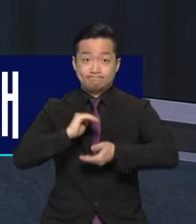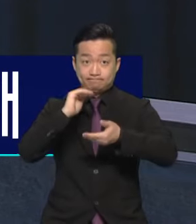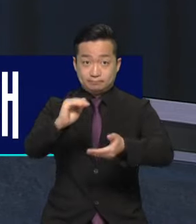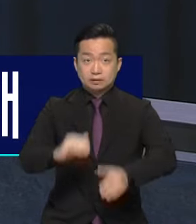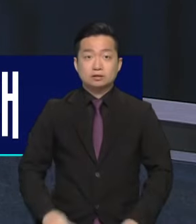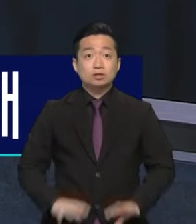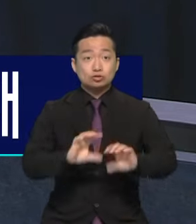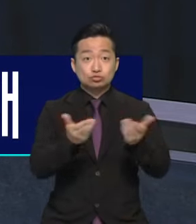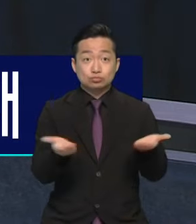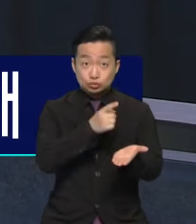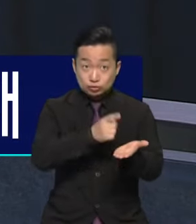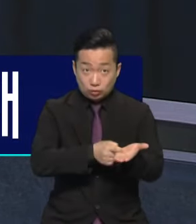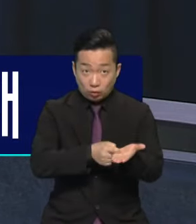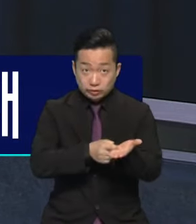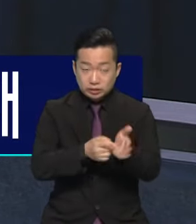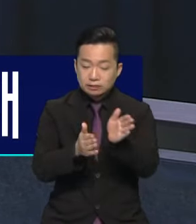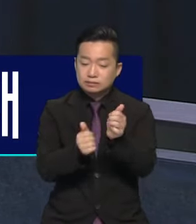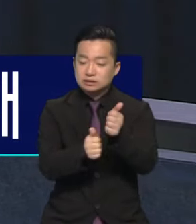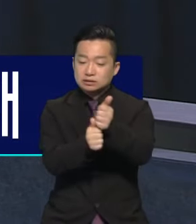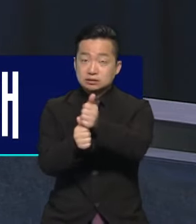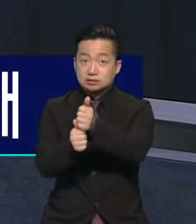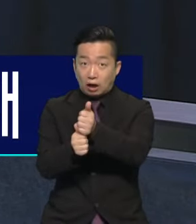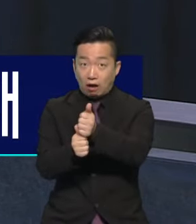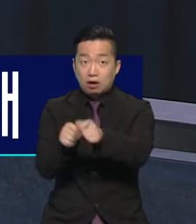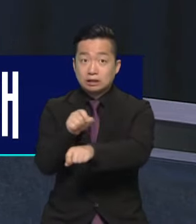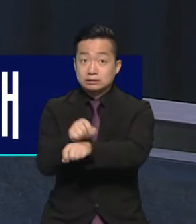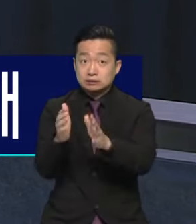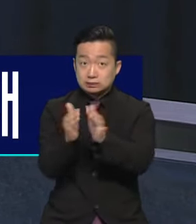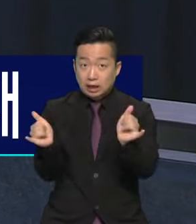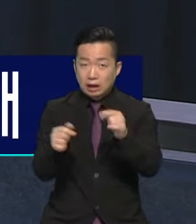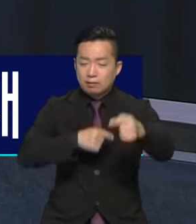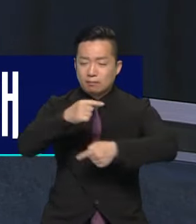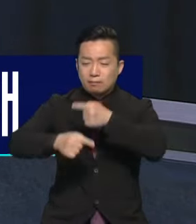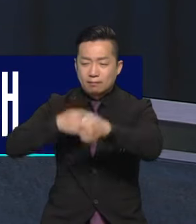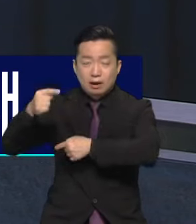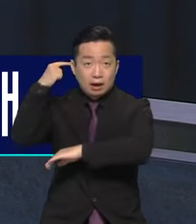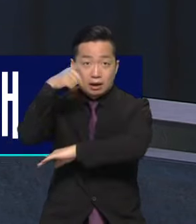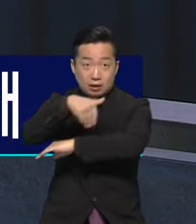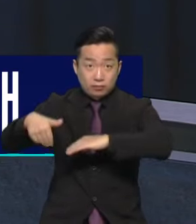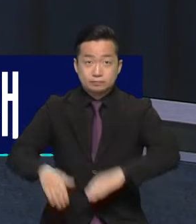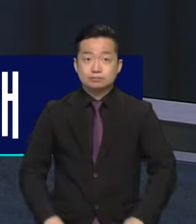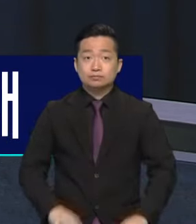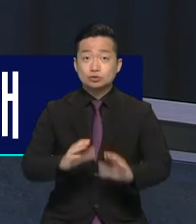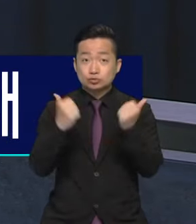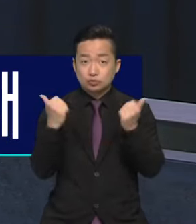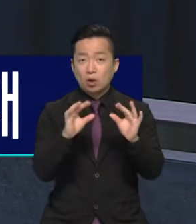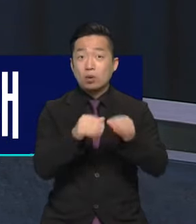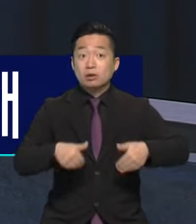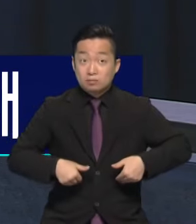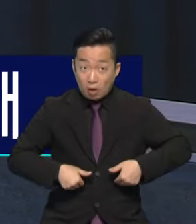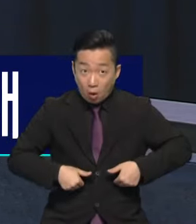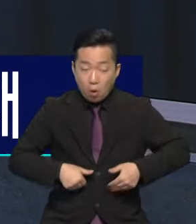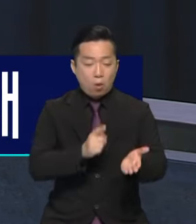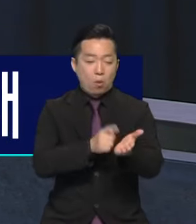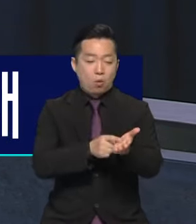이와 함께 국무총리와 비서실장 교체 같은 인적 쇄신도 추진하고 있는데 특히 국회 동의를 거쳐야 하는 총리 후보자의 경우